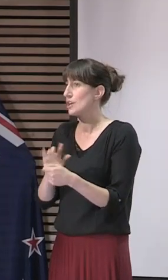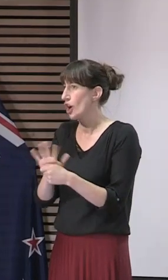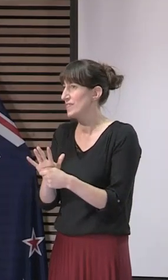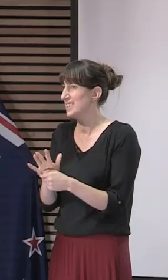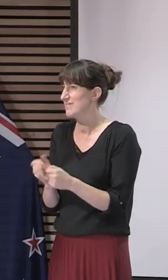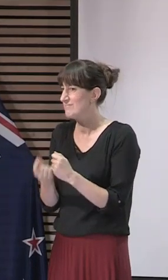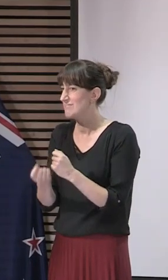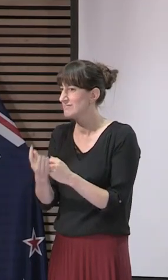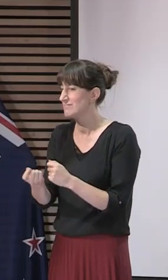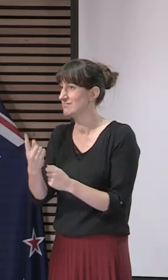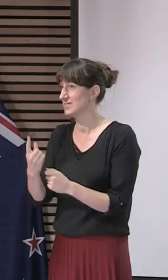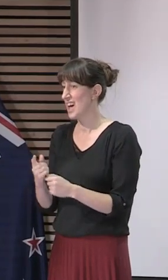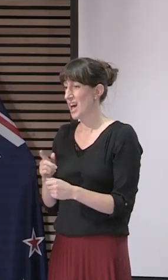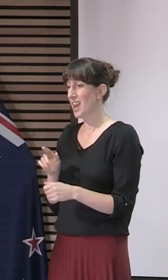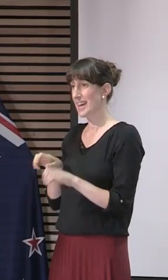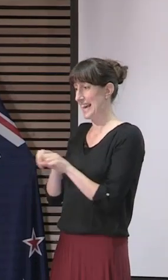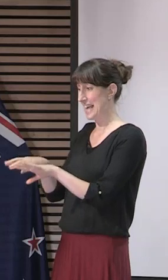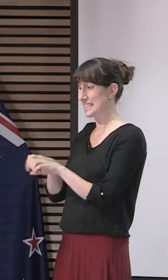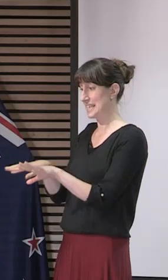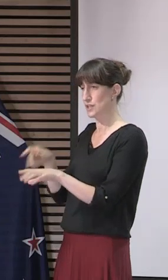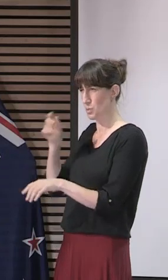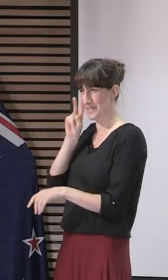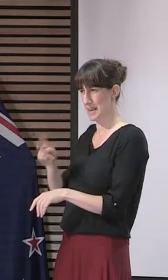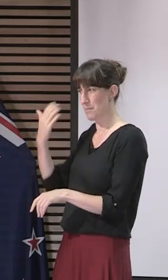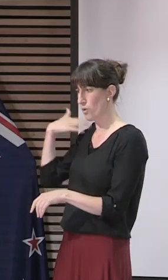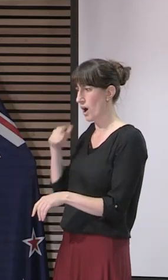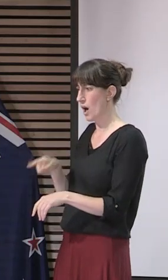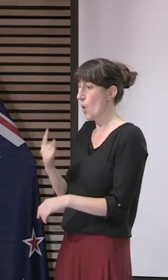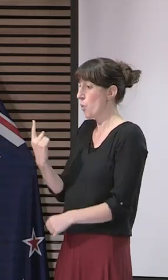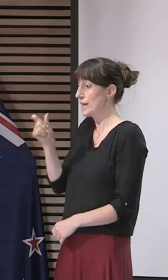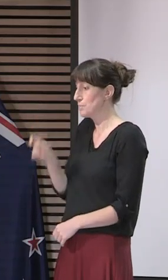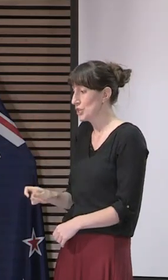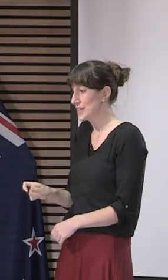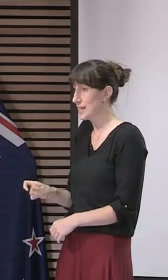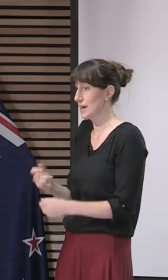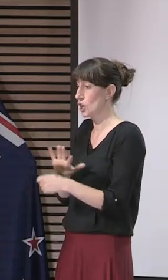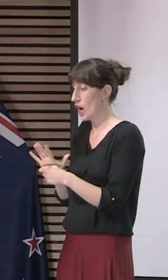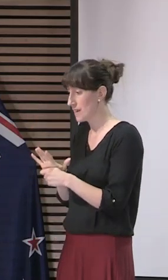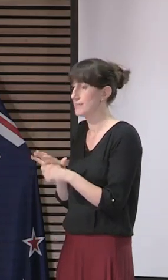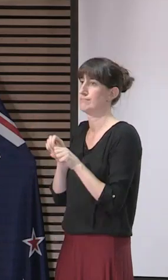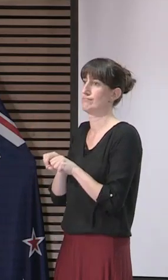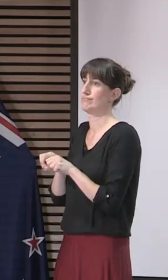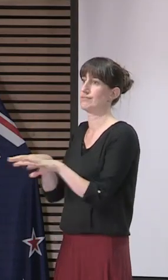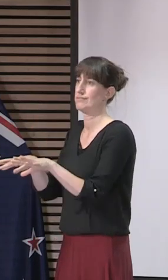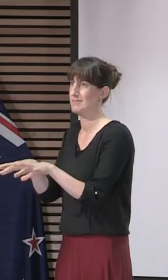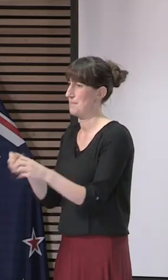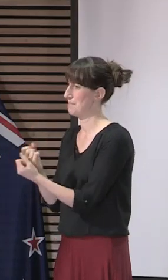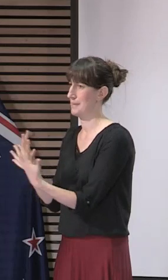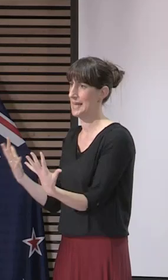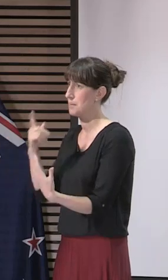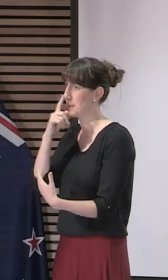taangata ki ta te iwi o Dr